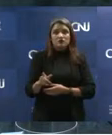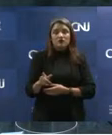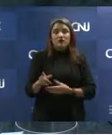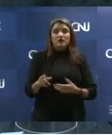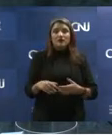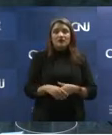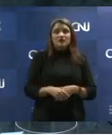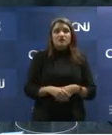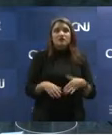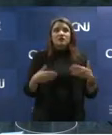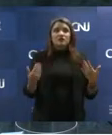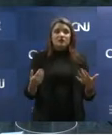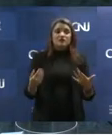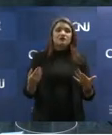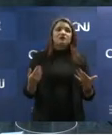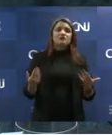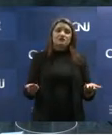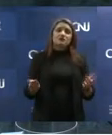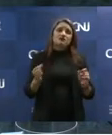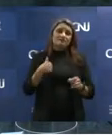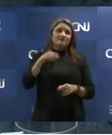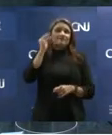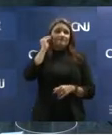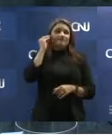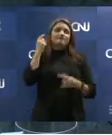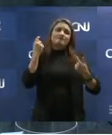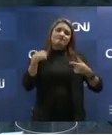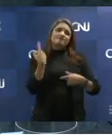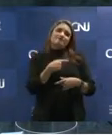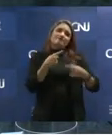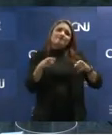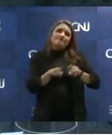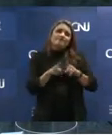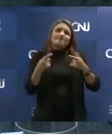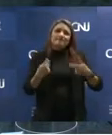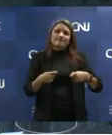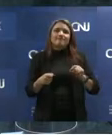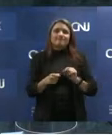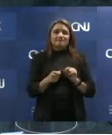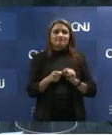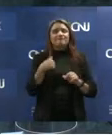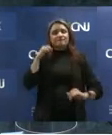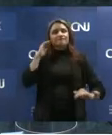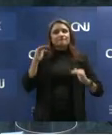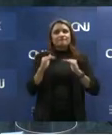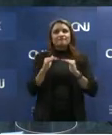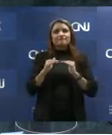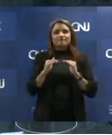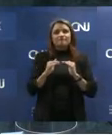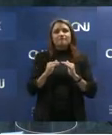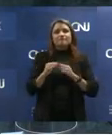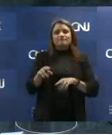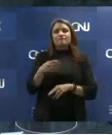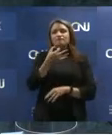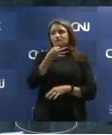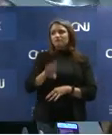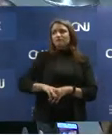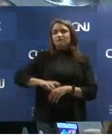Eu entendo que nós devemos tratar também. Então eu acompanho a divergência pedindo venosa a eminente corregedor. Como vota